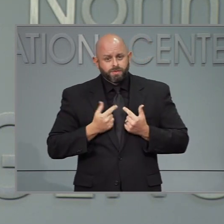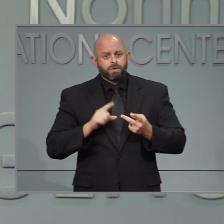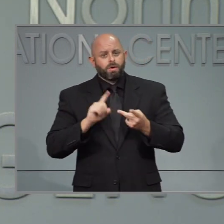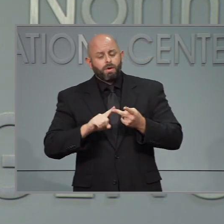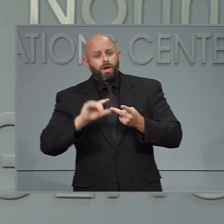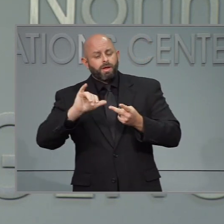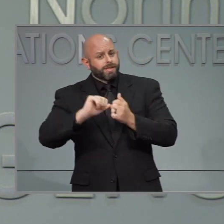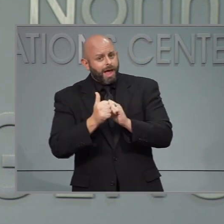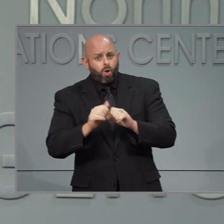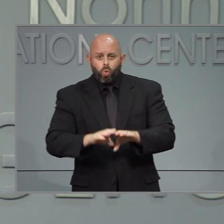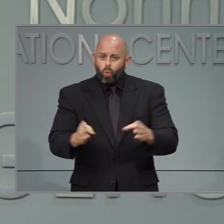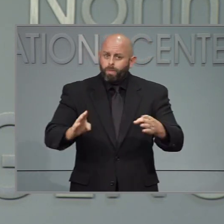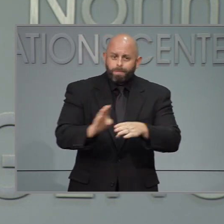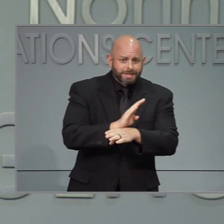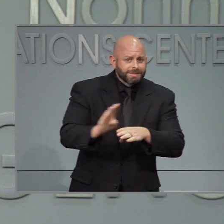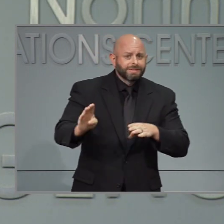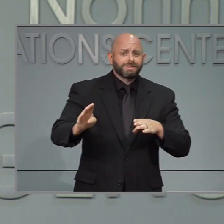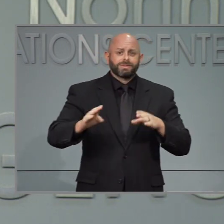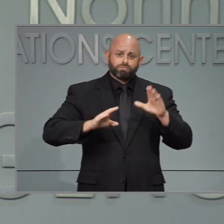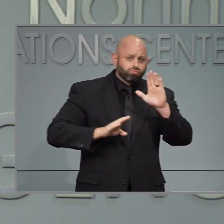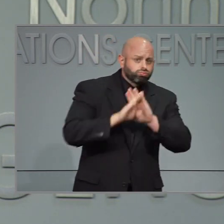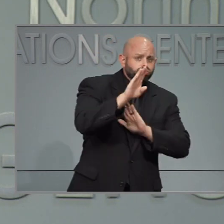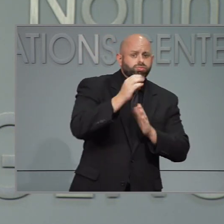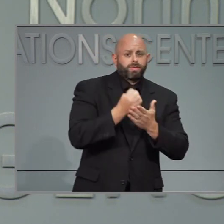Esa es la manera de salvar vidas y también la manera en